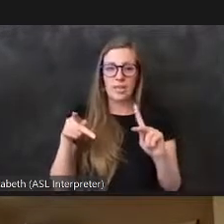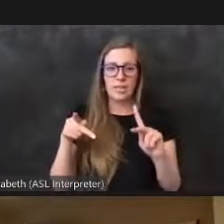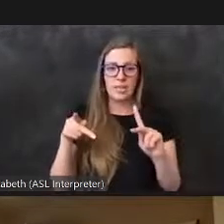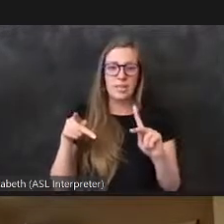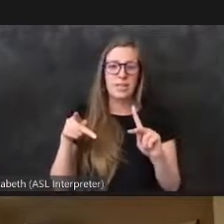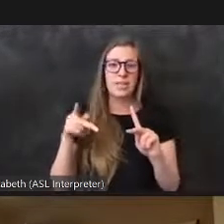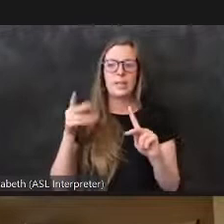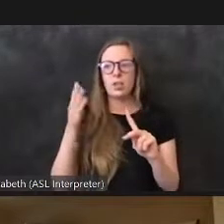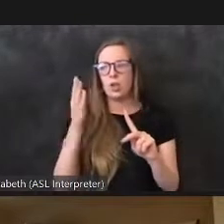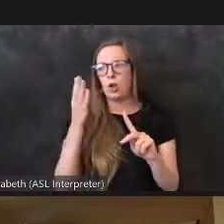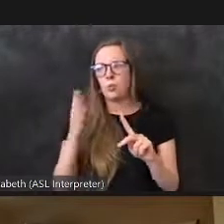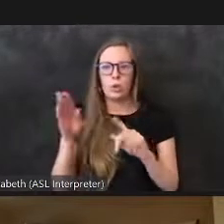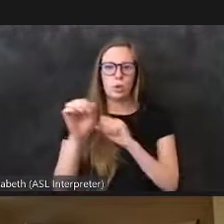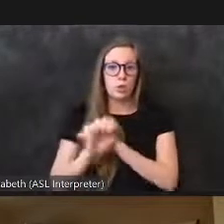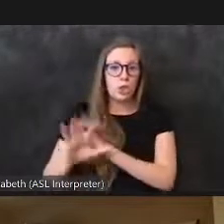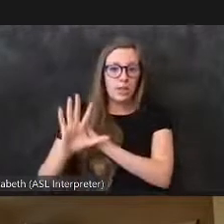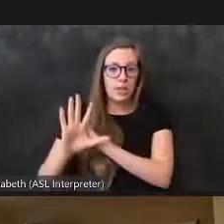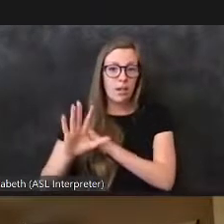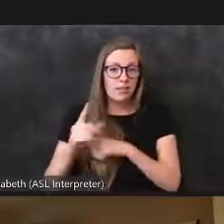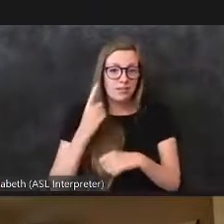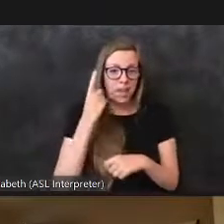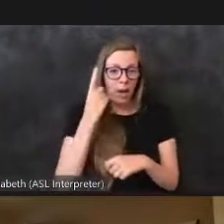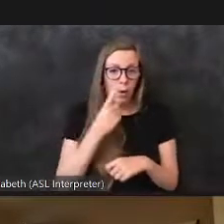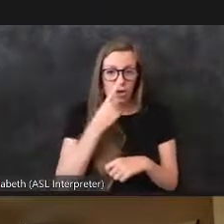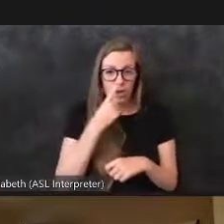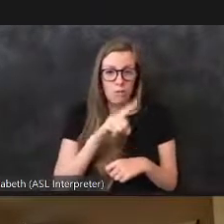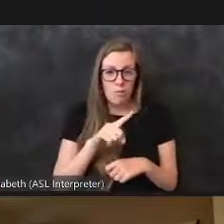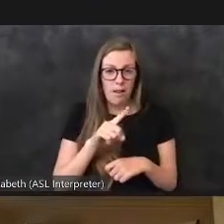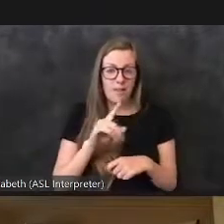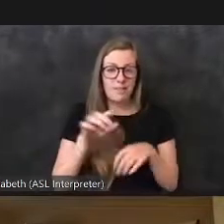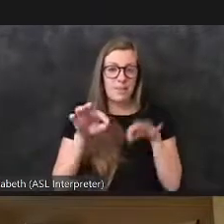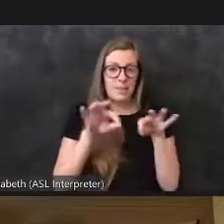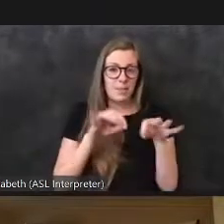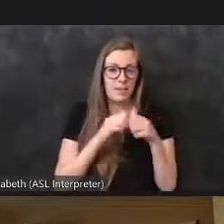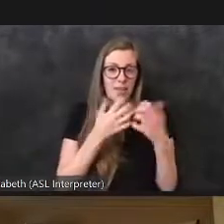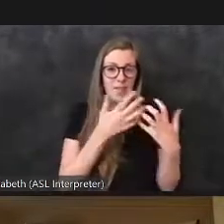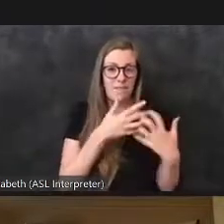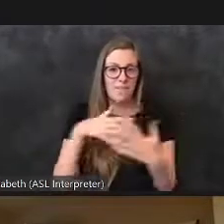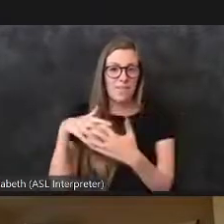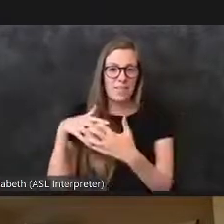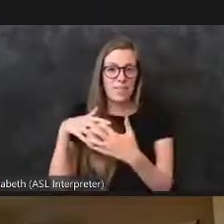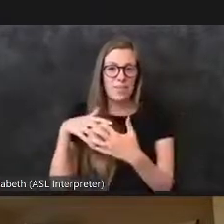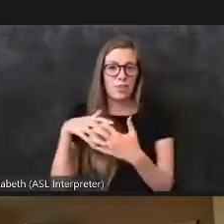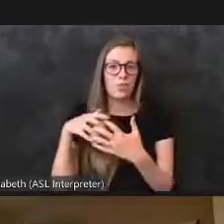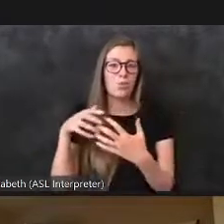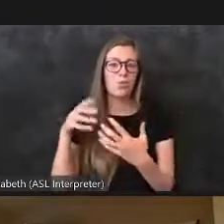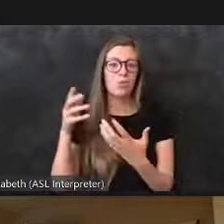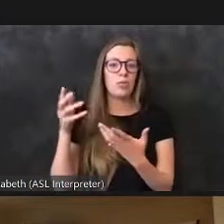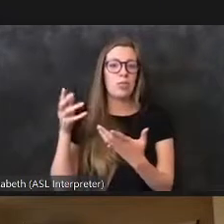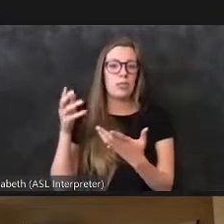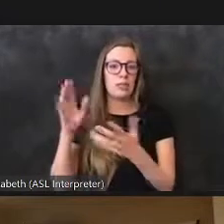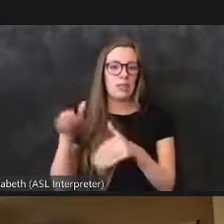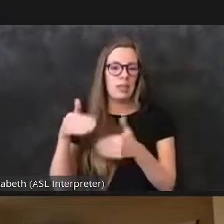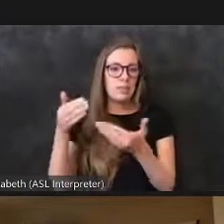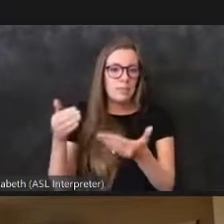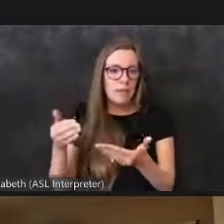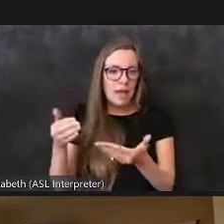El administrador externo como es Blue Hill, cómo encaja esto dentro? El incremento de aprovisionamiento que